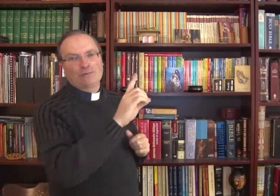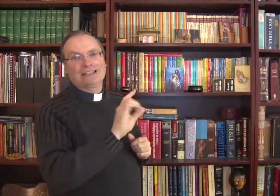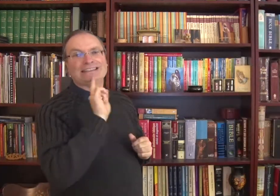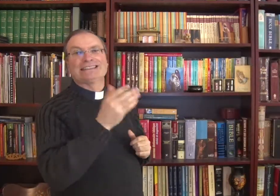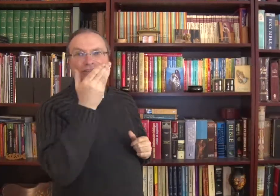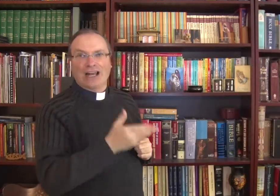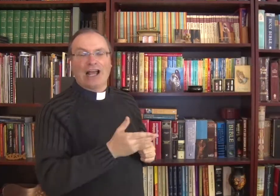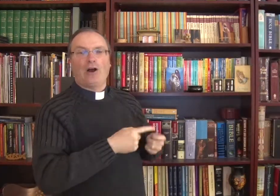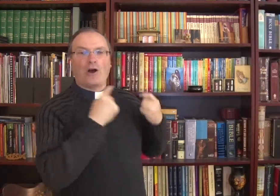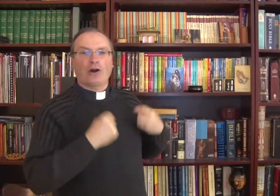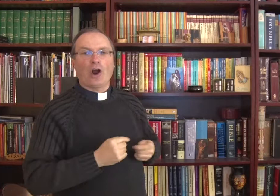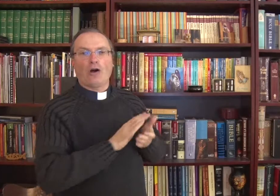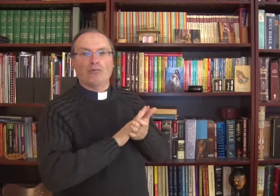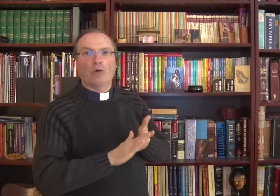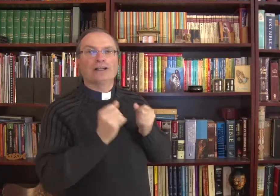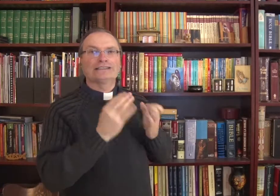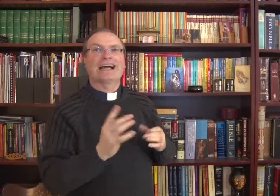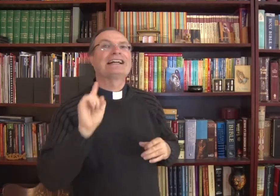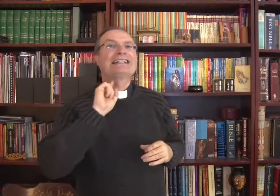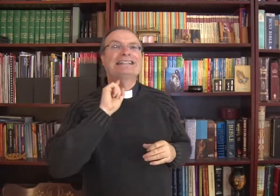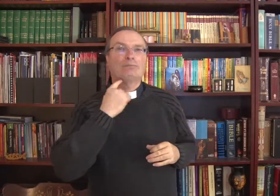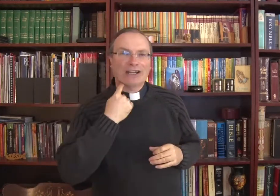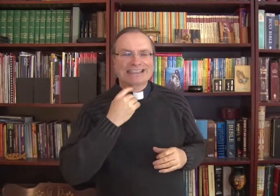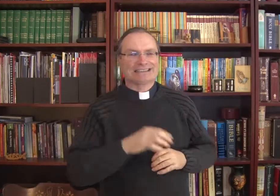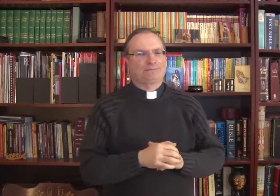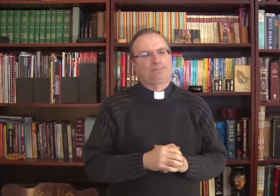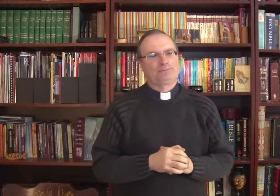C’est cela un cœur pur, sans hypocrisie.